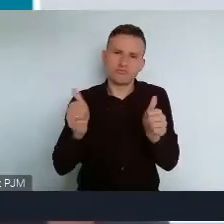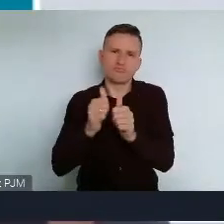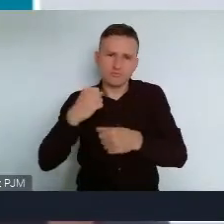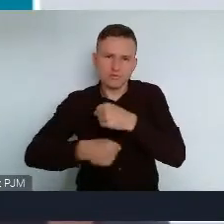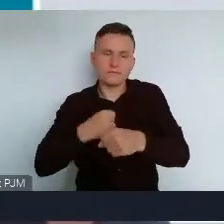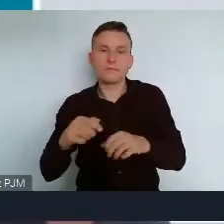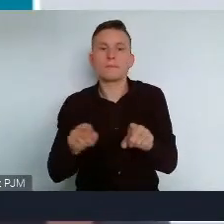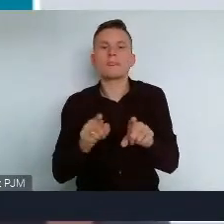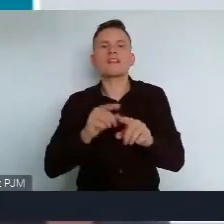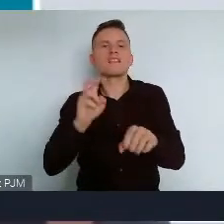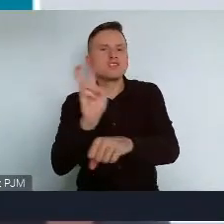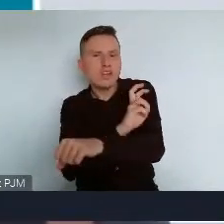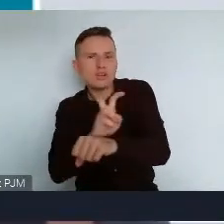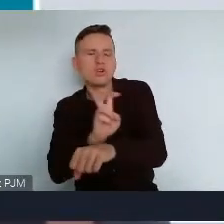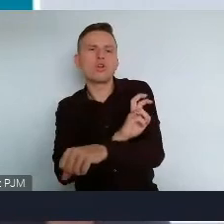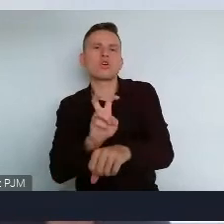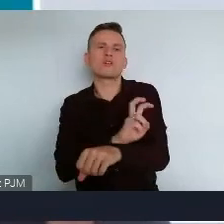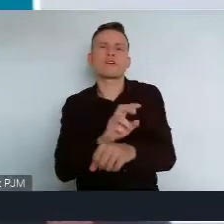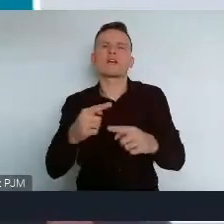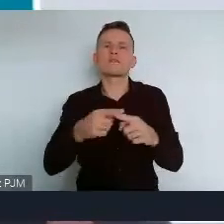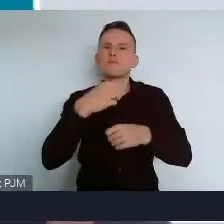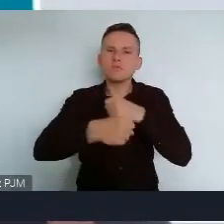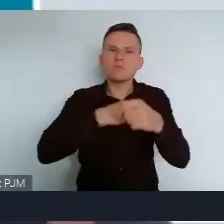czyli ta współpraca z sektorem naukowo-badawczym.